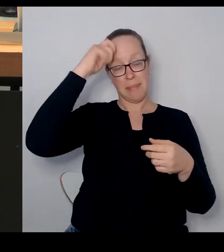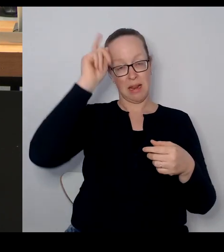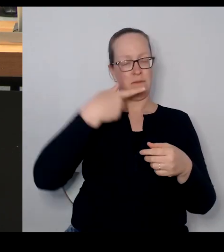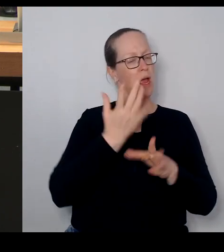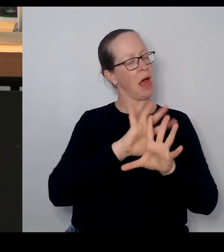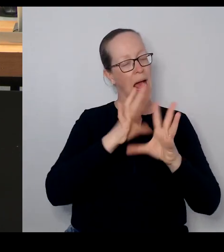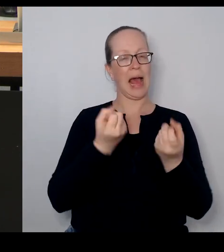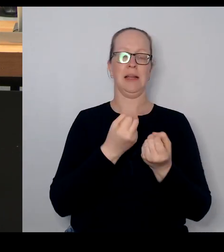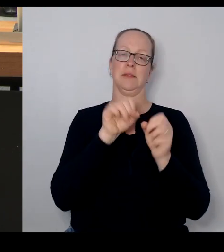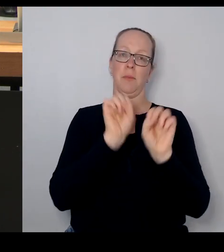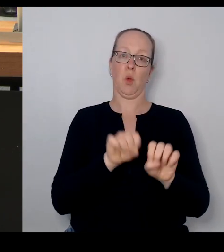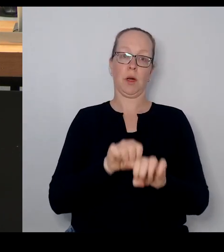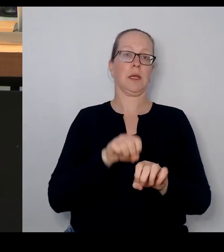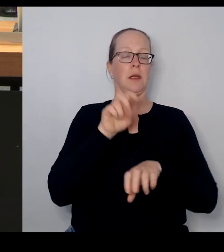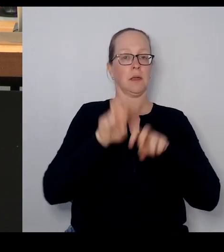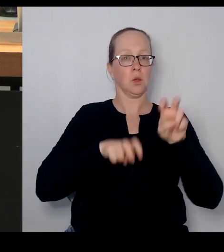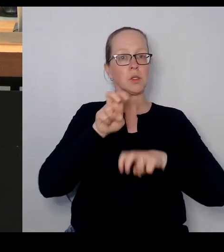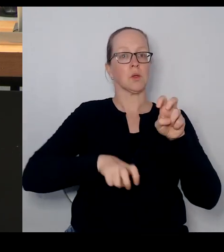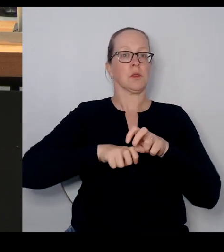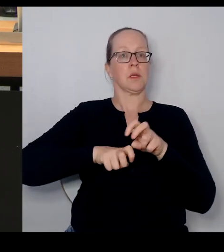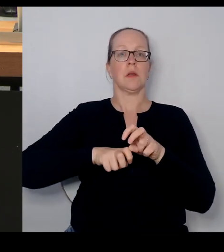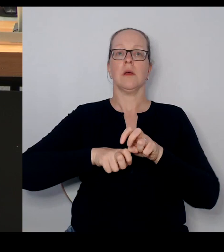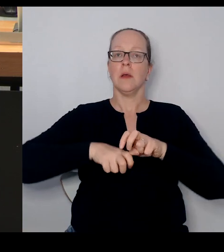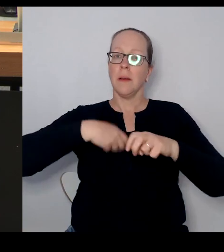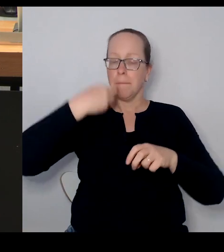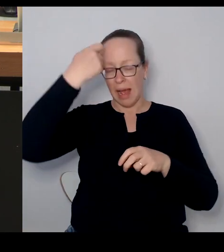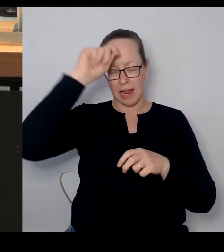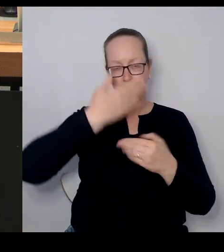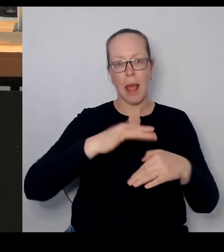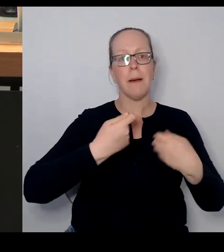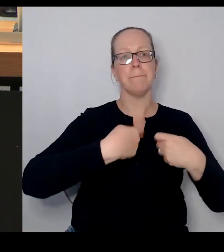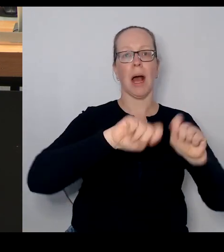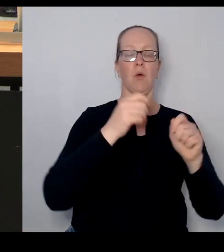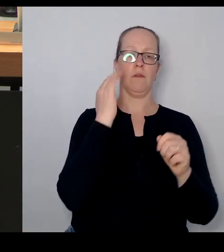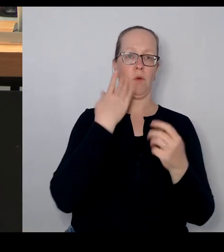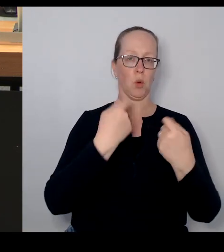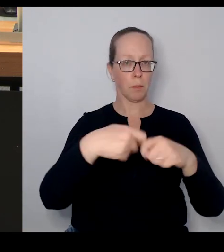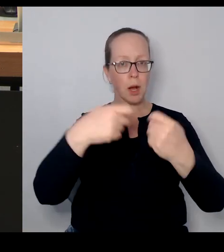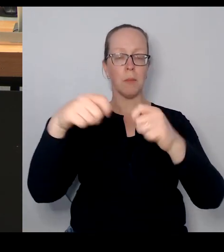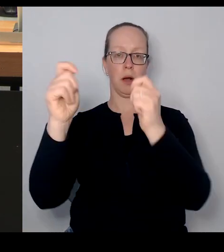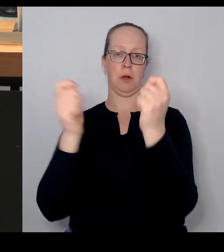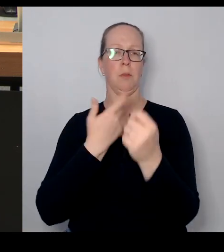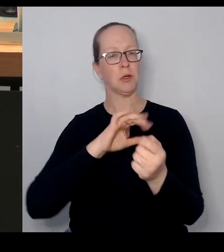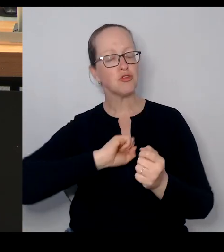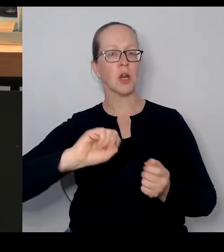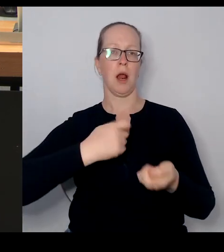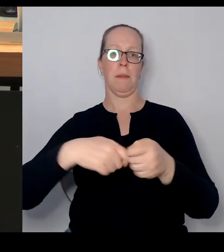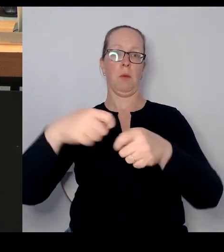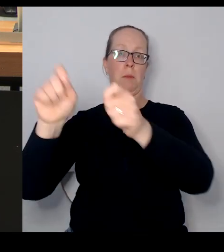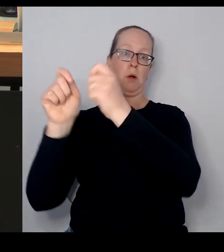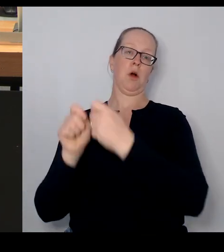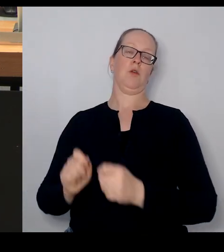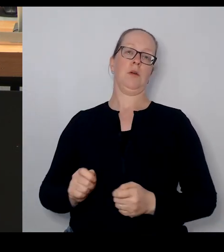wir schneller bauen werden und dafür werden wir alle Voraussetzungen schaffen. Und da sind sich hier im Haus nicht alle einig. Aber wir in der Koalition sind